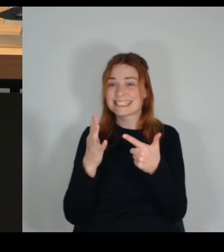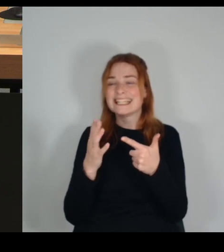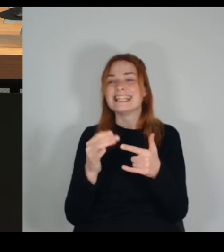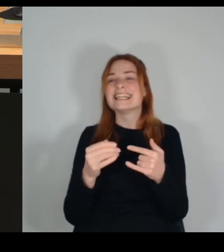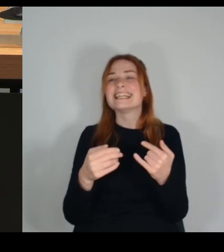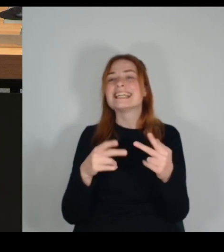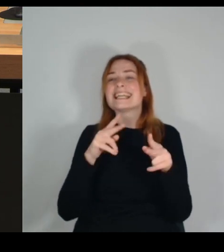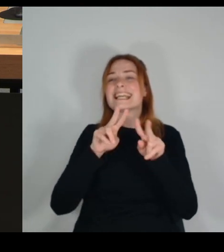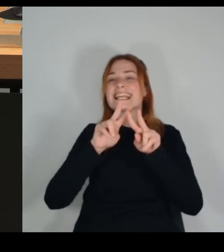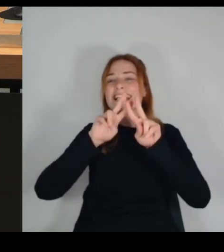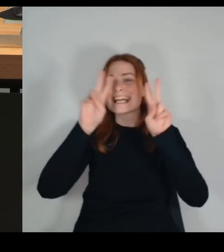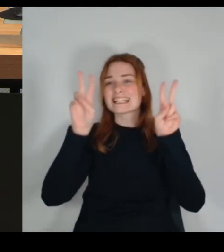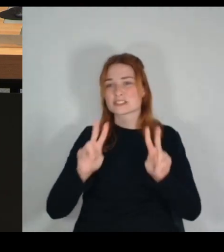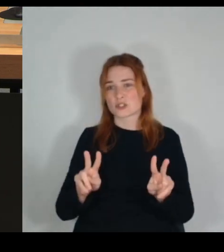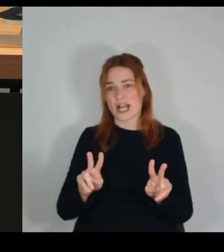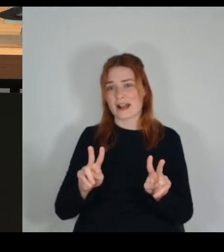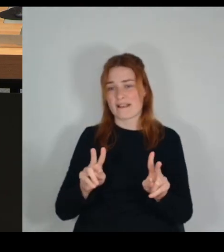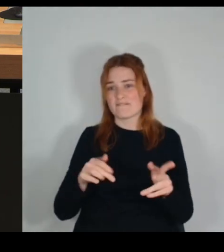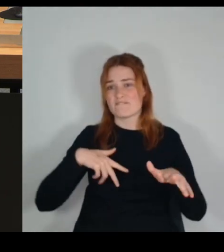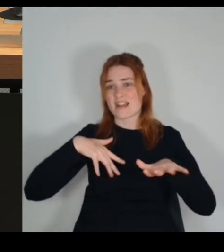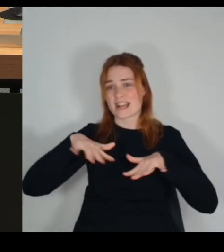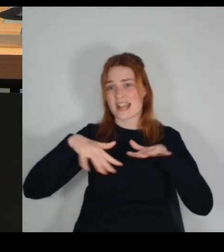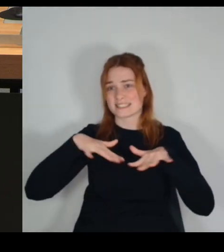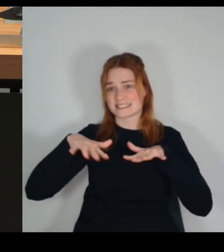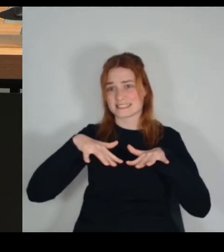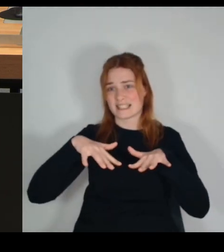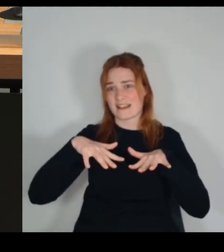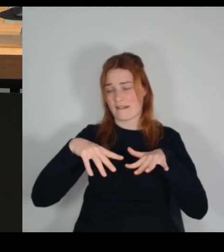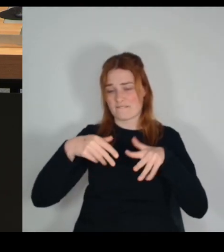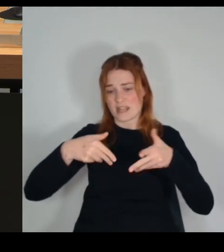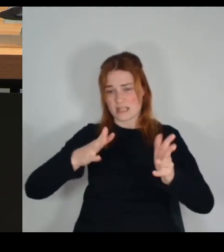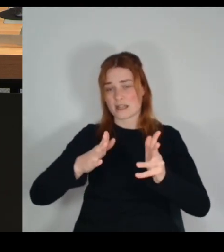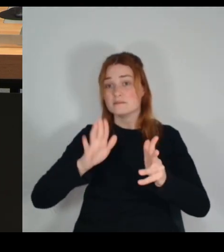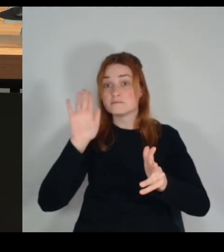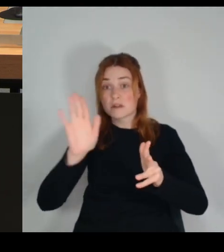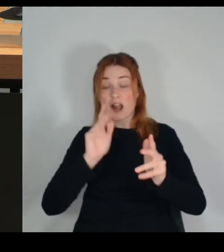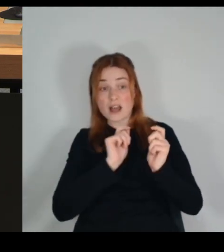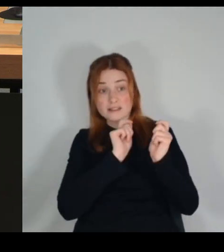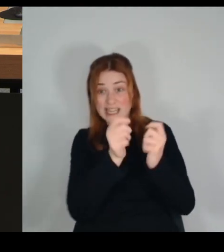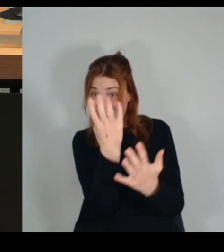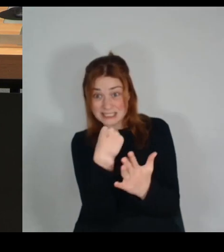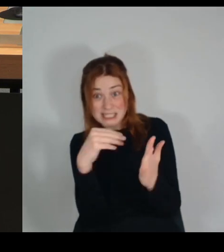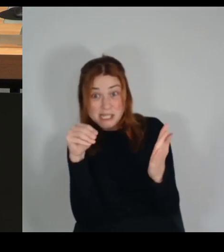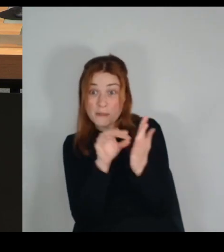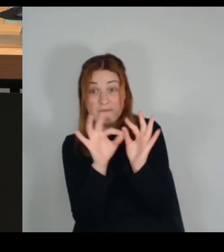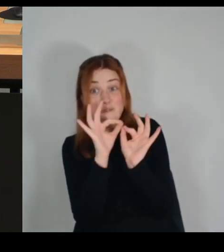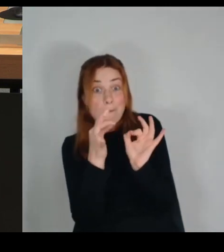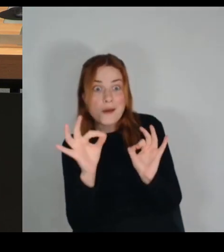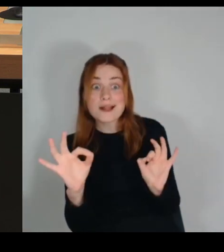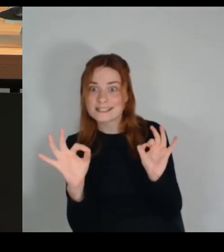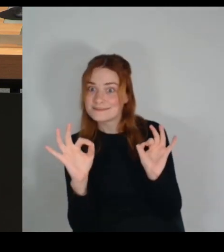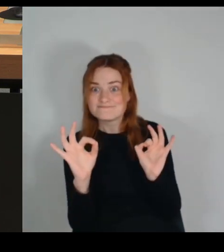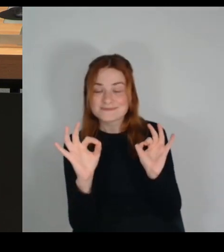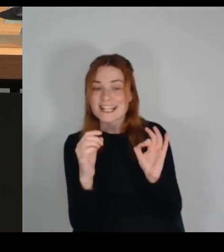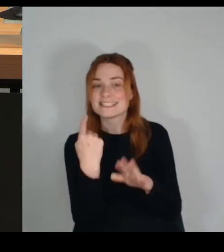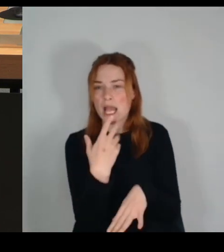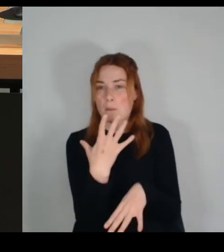haben, natürlich nicht formuliert. Das, was Sie wollen, sind willkürliche und anlasslos Kontrollen im gesamten öffentlichen